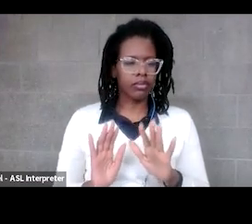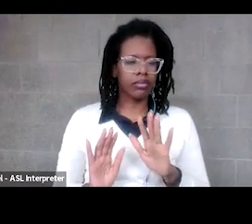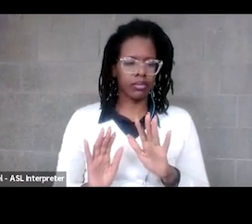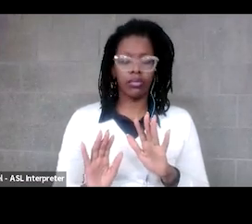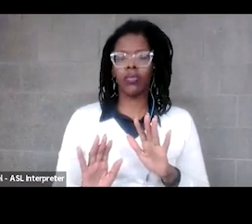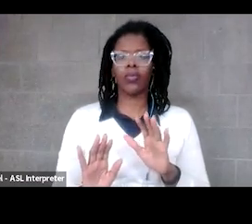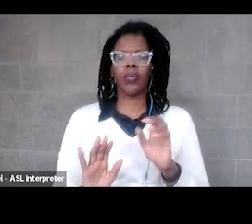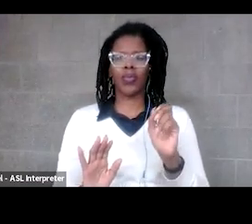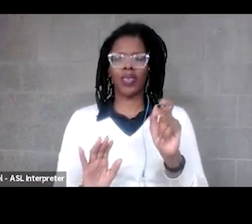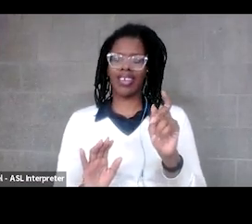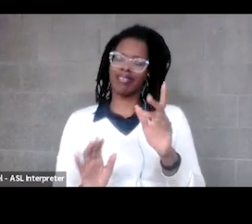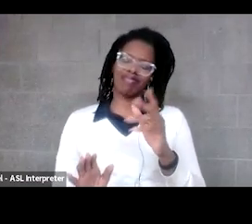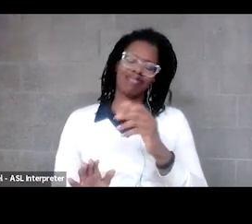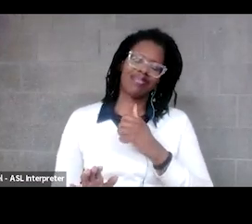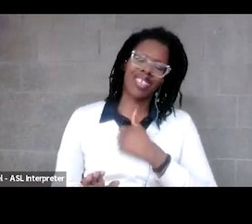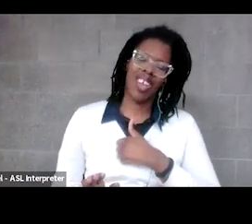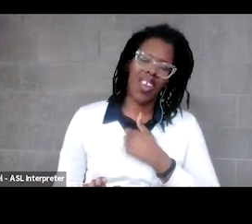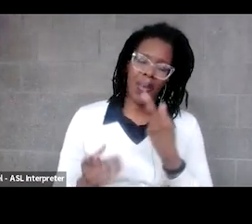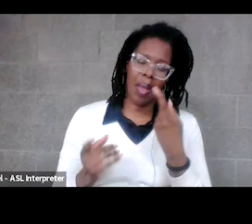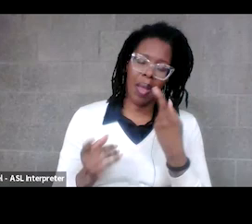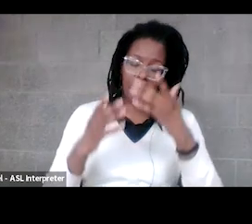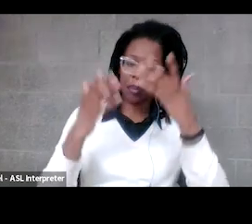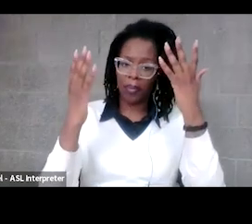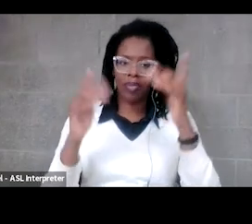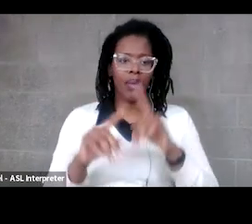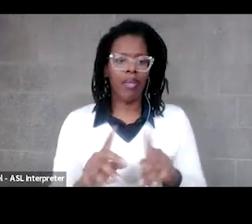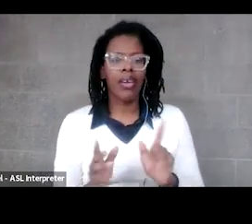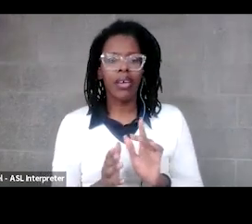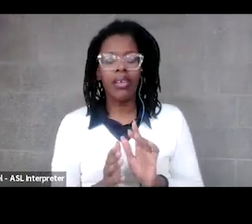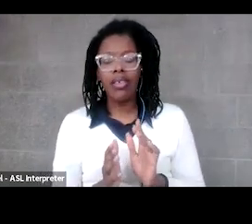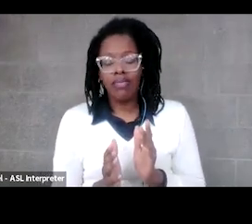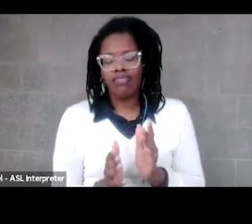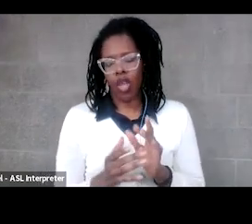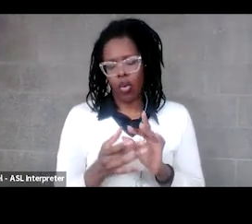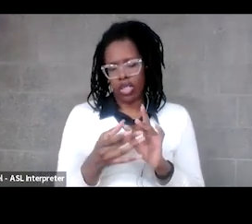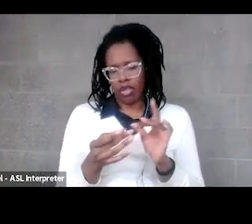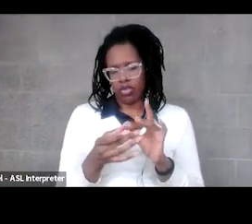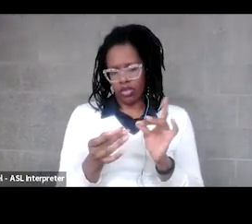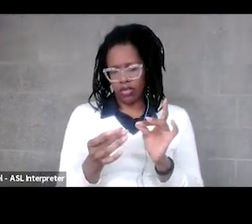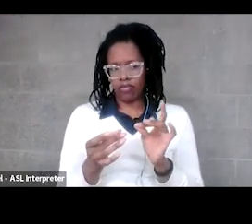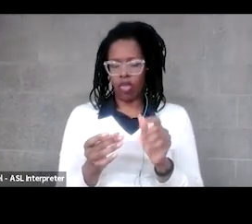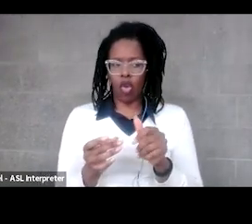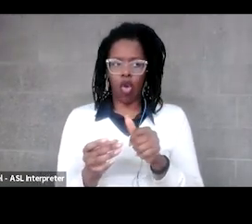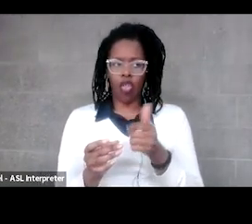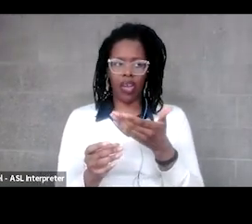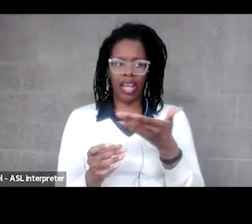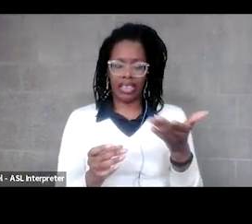Ahí vamos. Perdón por eso. No estoy segura de lo que sucedió. Entonces, como estaba diciendo, otros factores que pueden parecer simples para nosotros